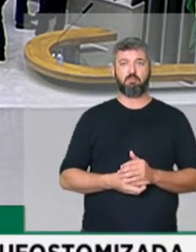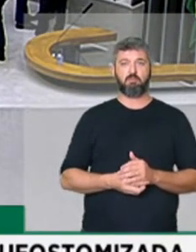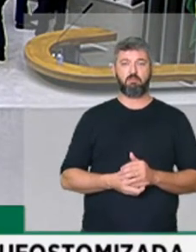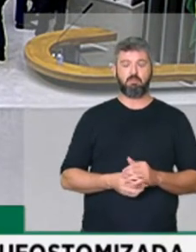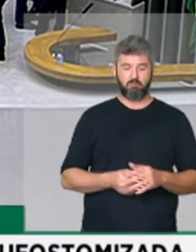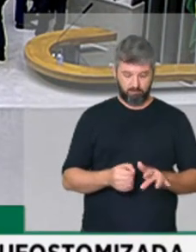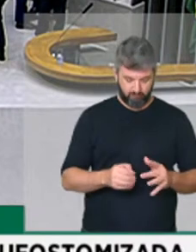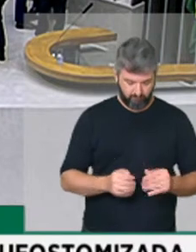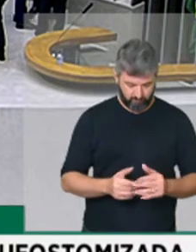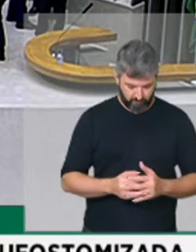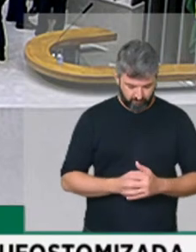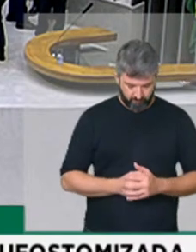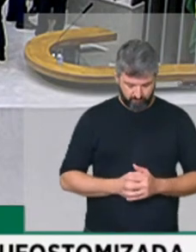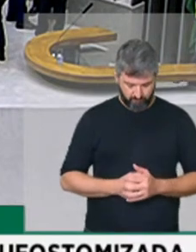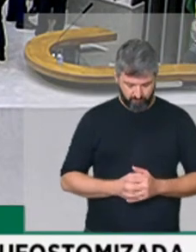FAVOR DO REQUERIMENTO ENCERRAMENTO DE DISCUSSÃO